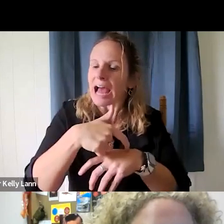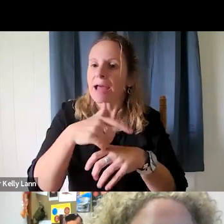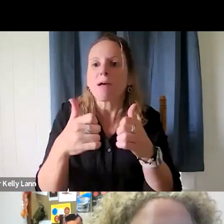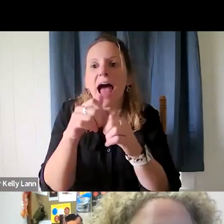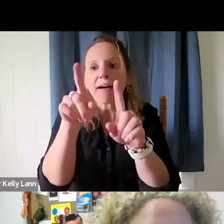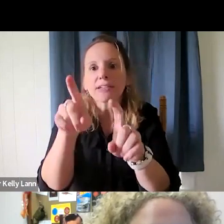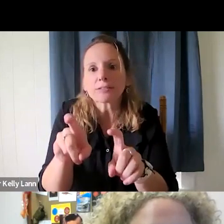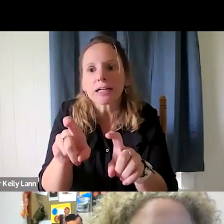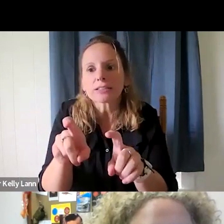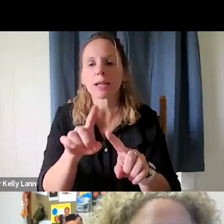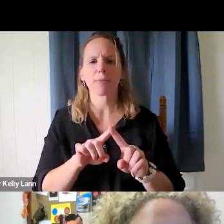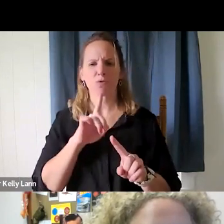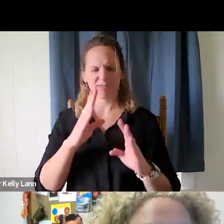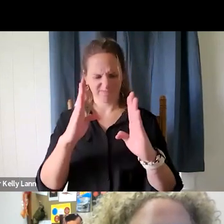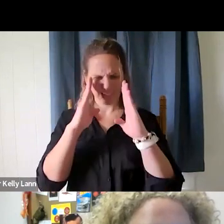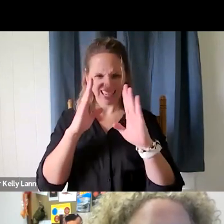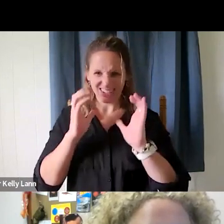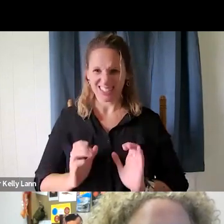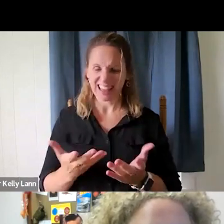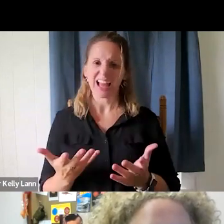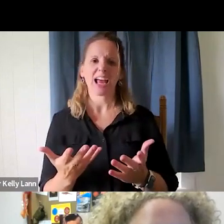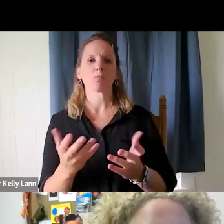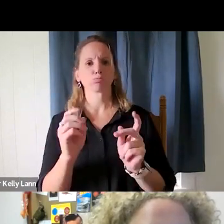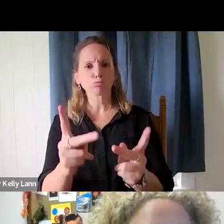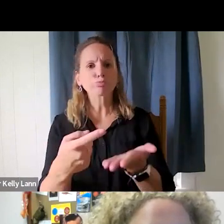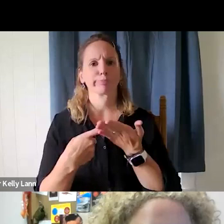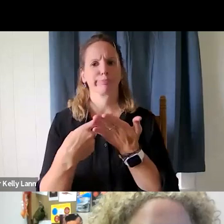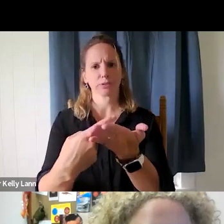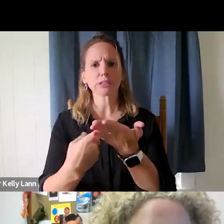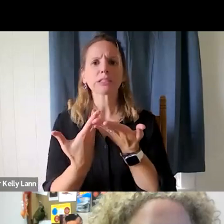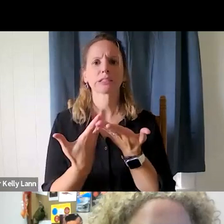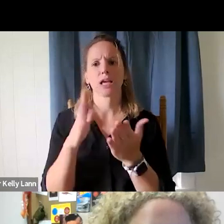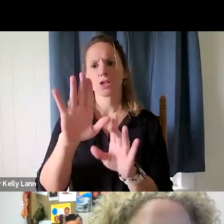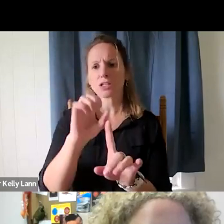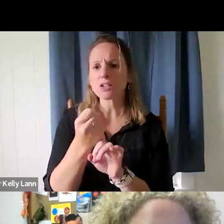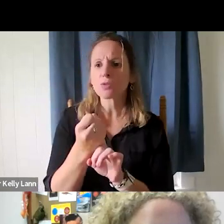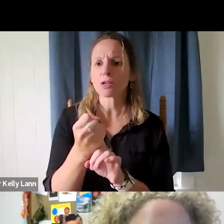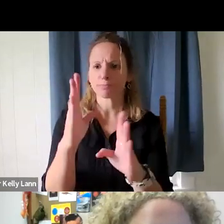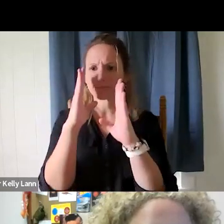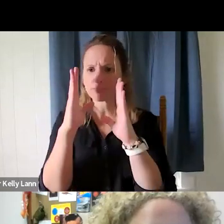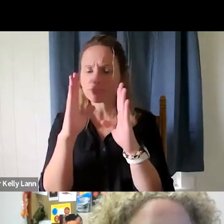sino a escuchar al cliente sobre su situación. Hay que escuchar primero y observar,